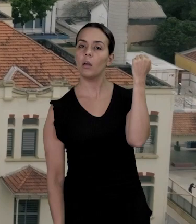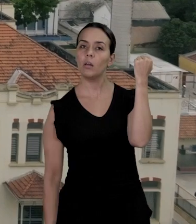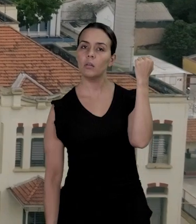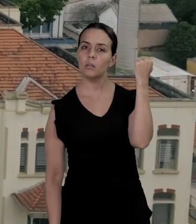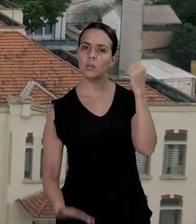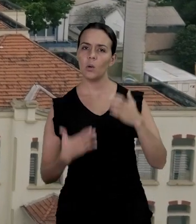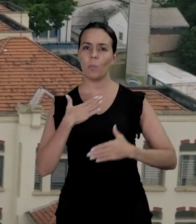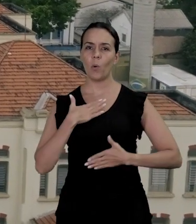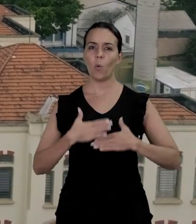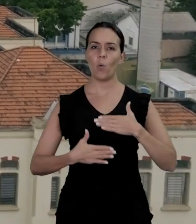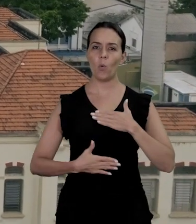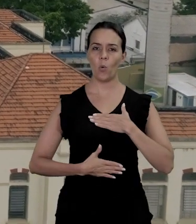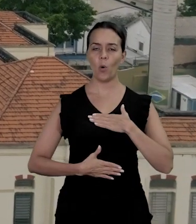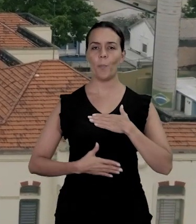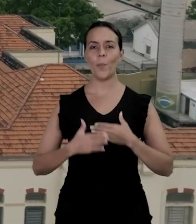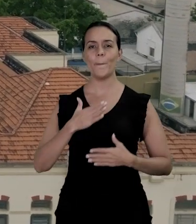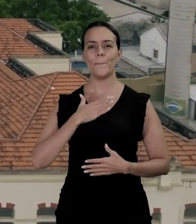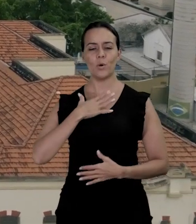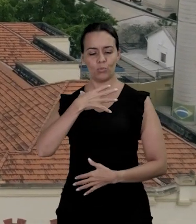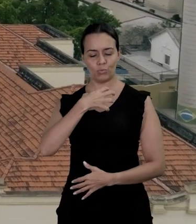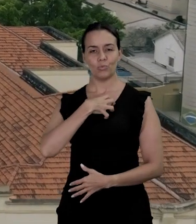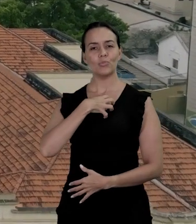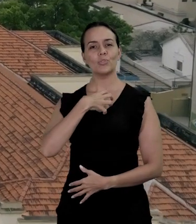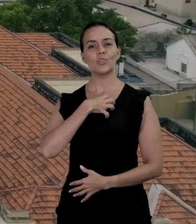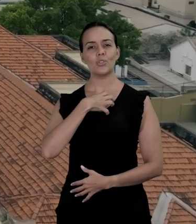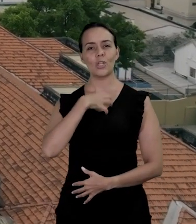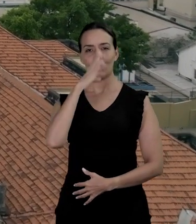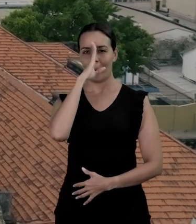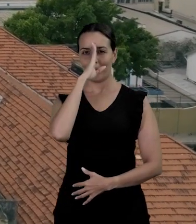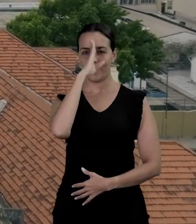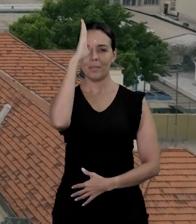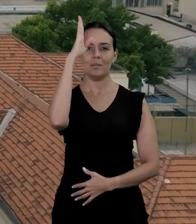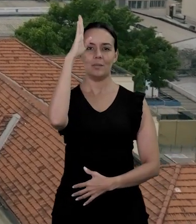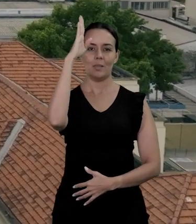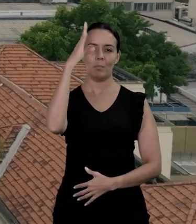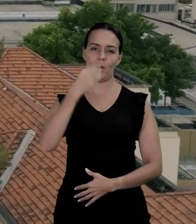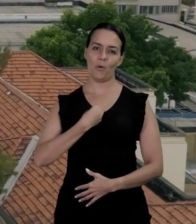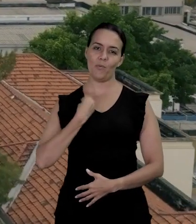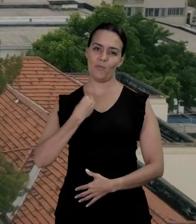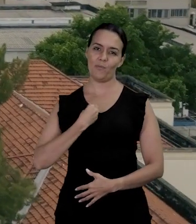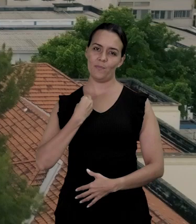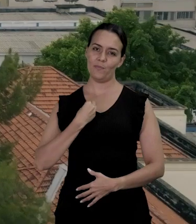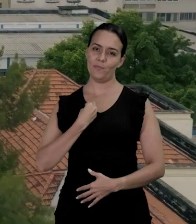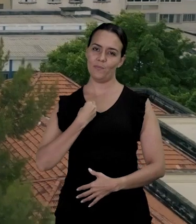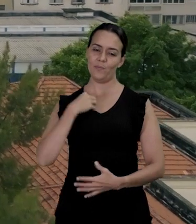O meu corpo é o meu modo fundamental de ser no mundo.